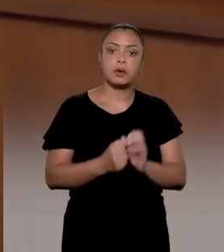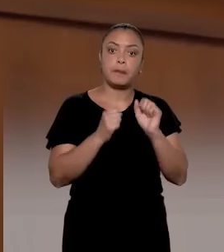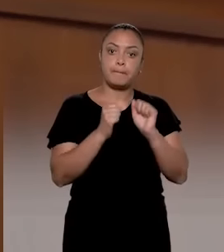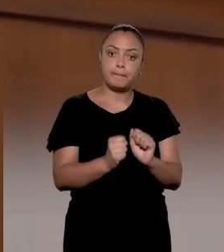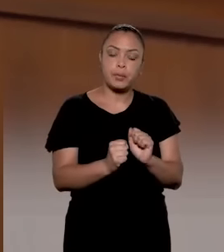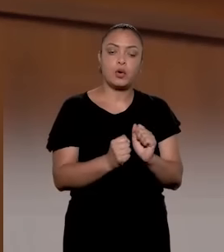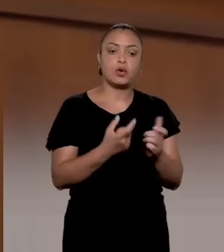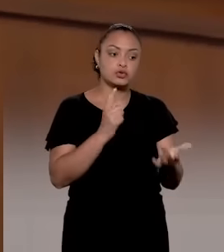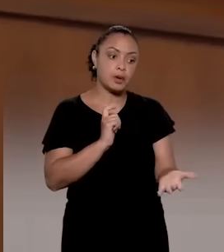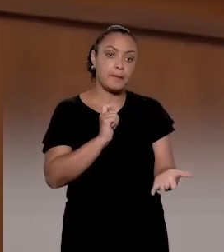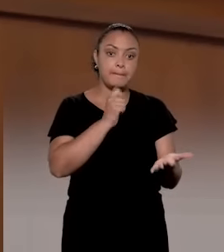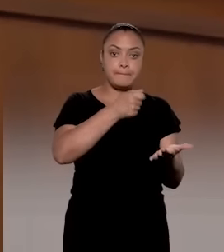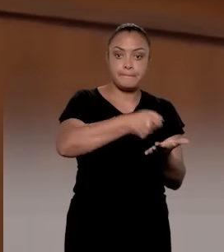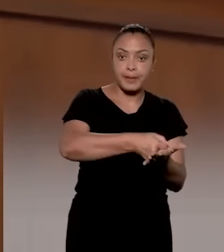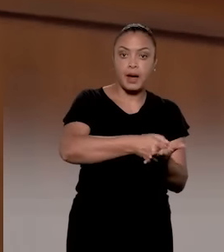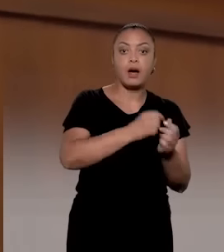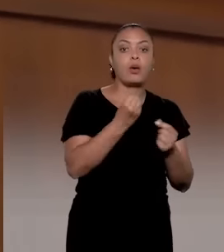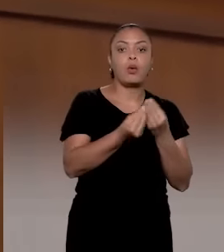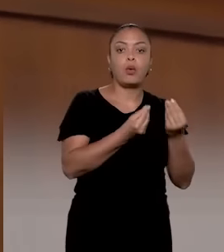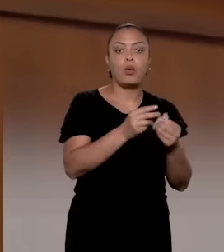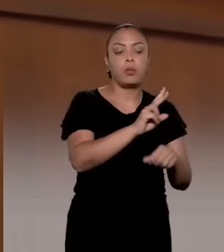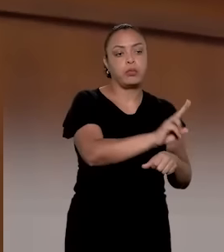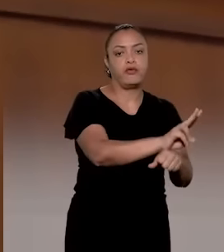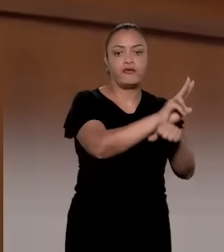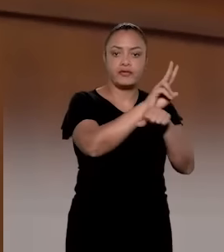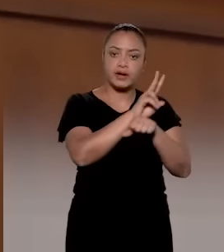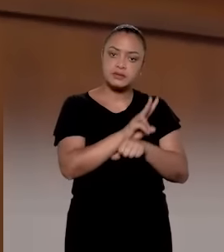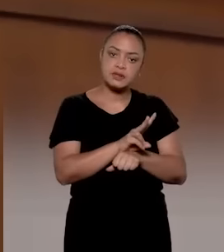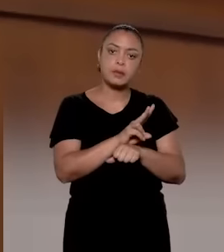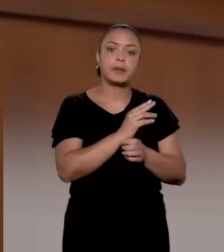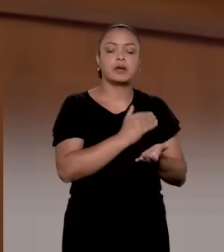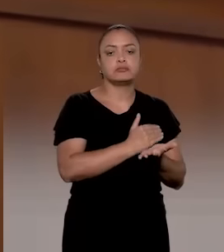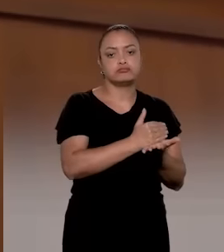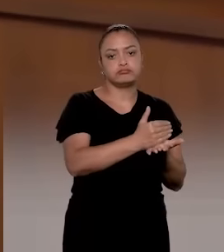carrinho de compras lá para fazer o pagamento e pegar um financiamento para tudo que ele está